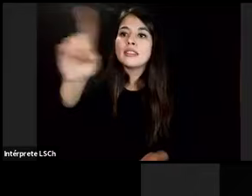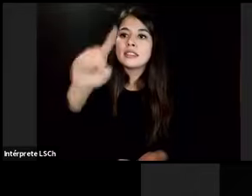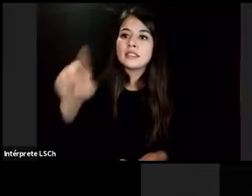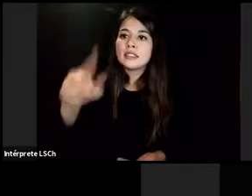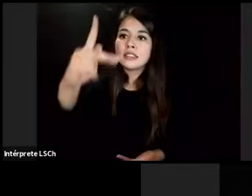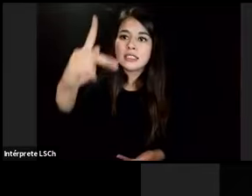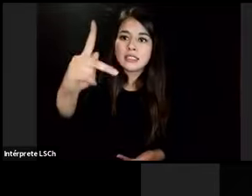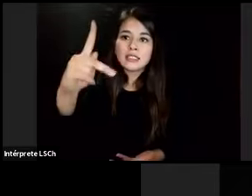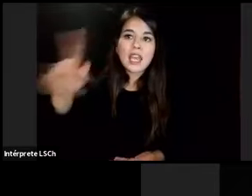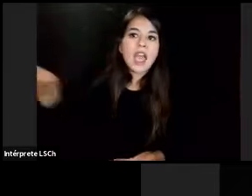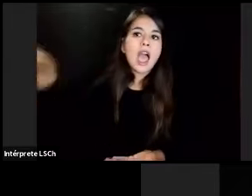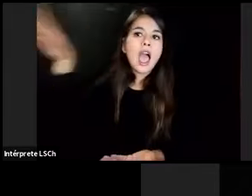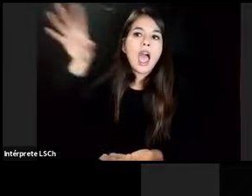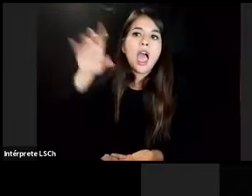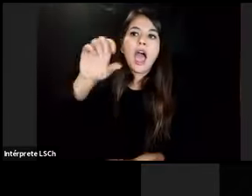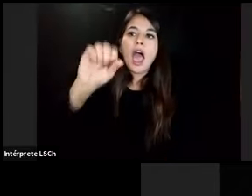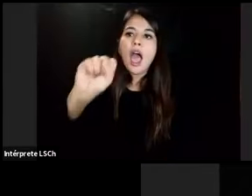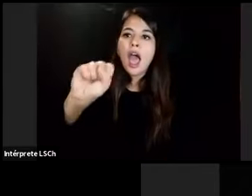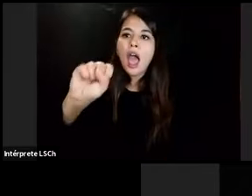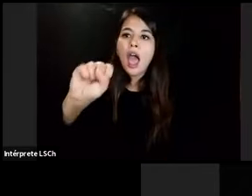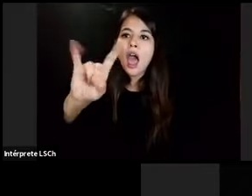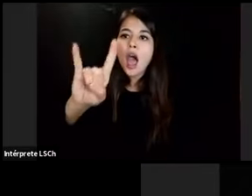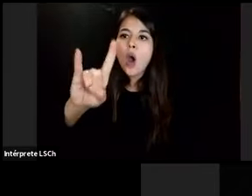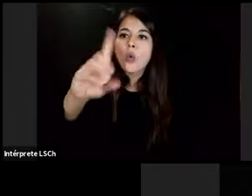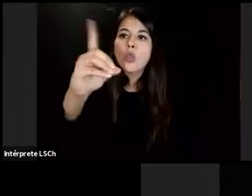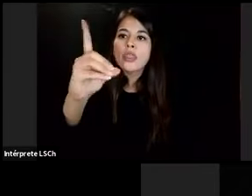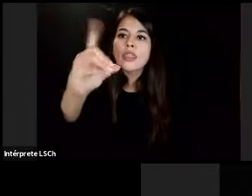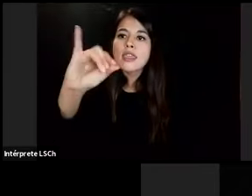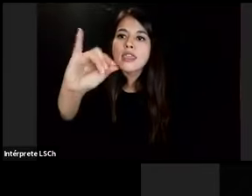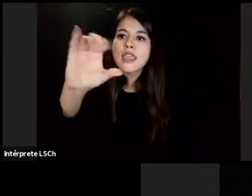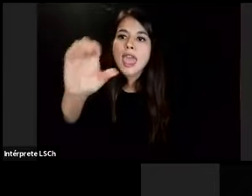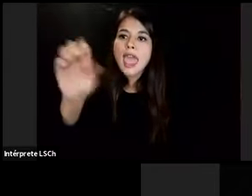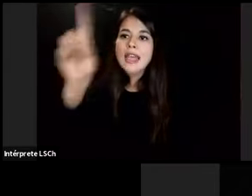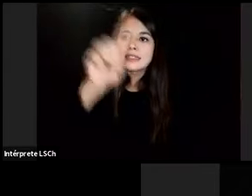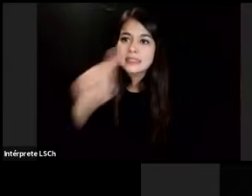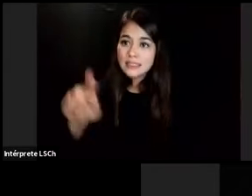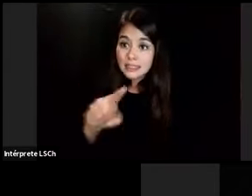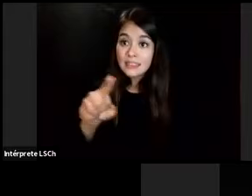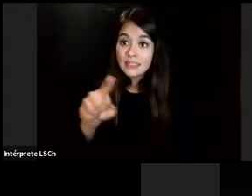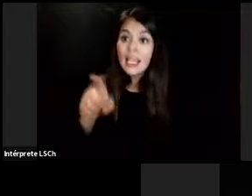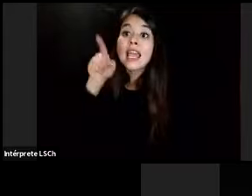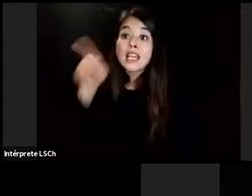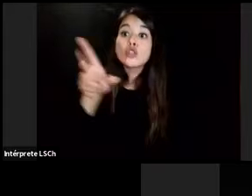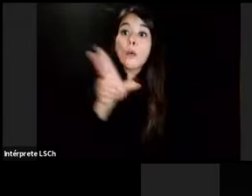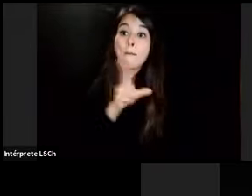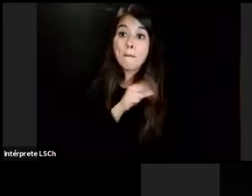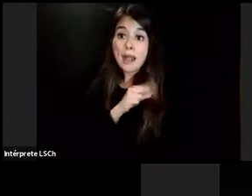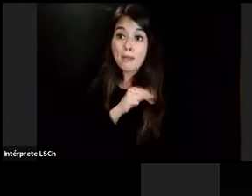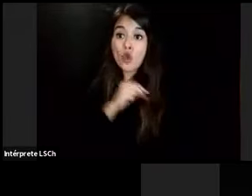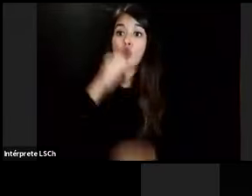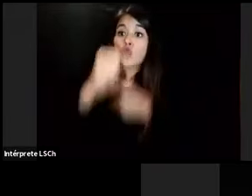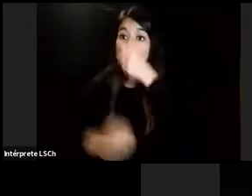sino que se escribe a-u-dies con una e) y son unos premios que se nominan todos los años en febrero, se entregan los premios